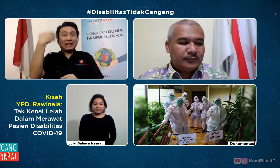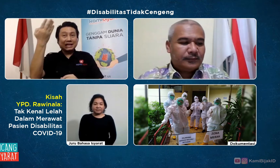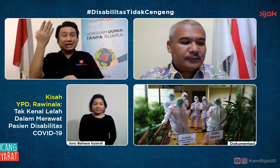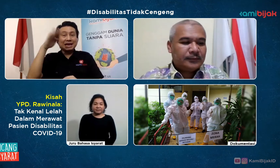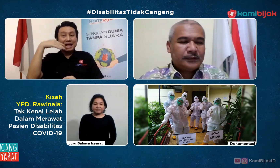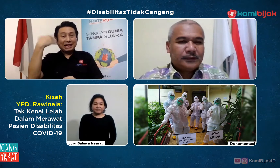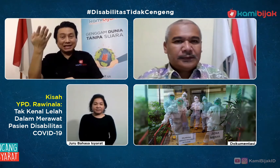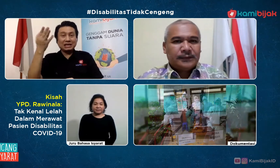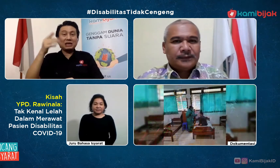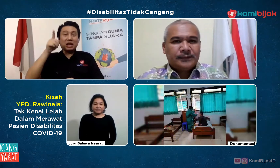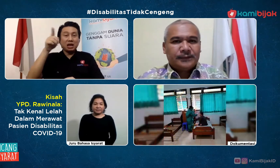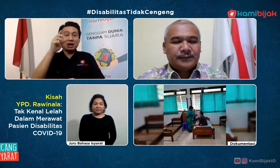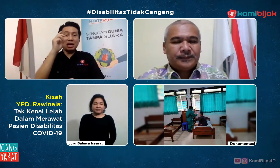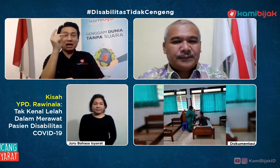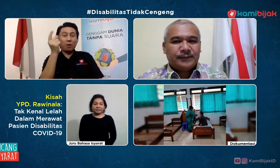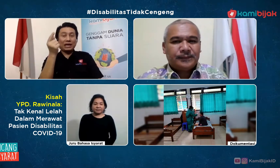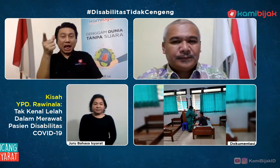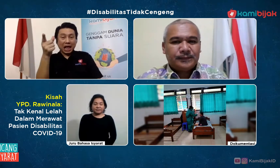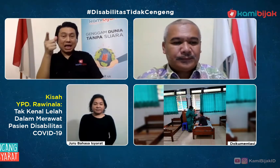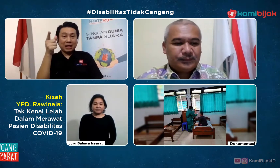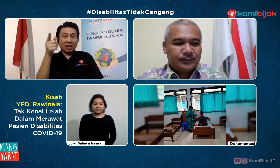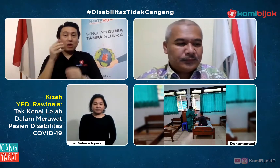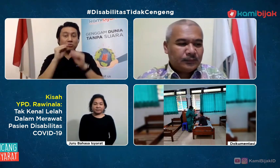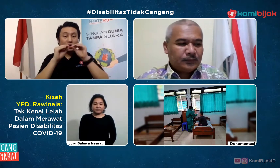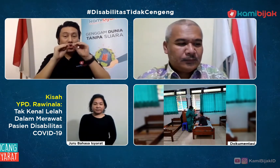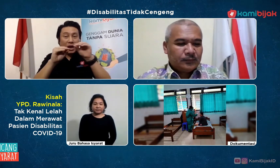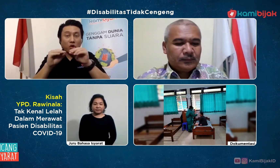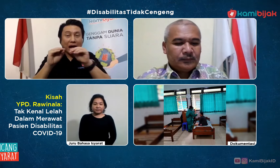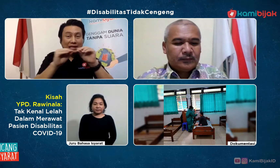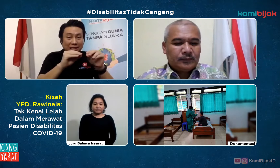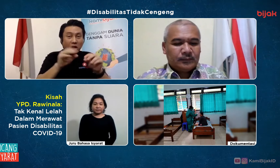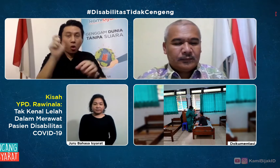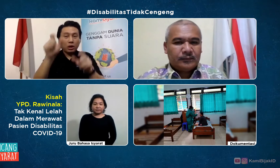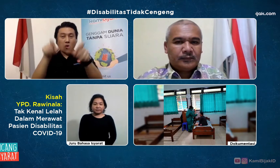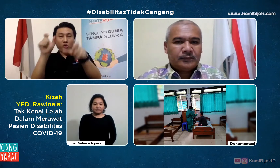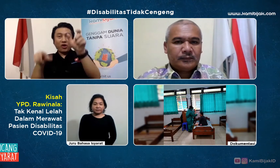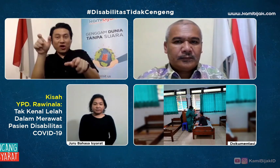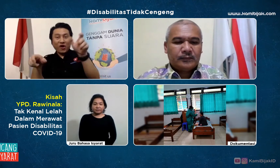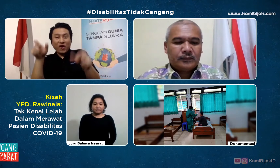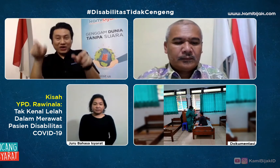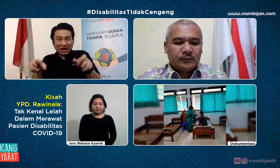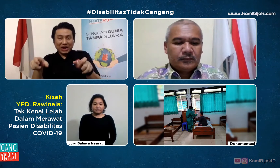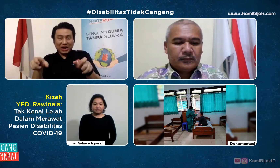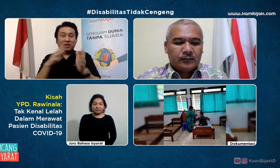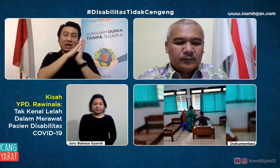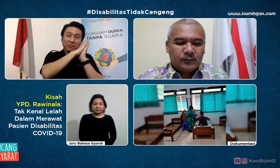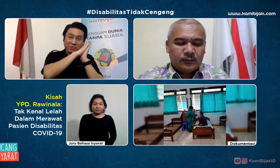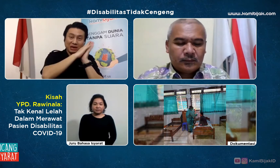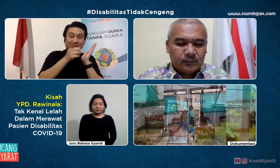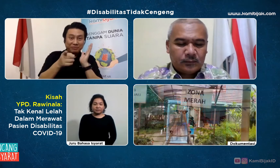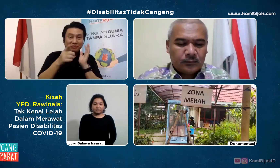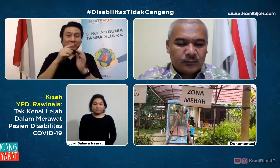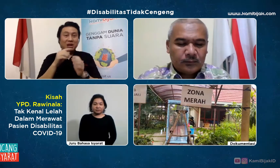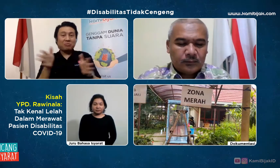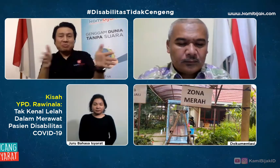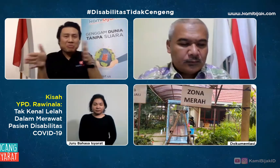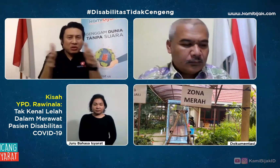Apakah nantinya Rawinala akan mengedukasi orang-orang sekitar asrama Rawinala